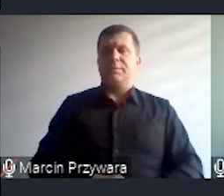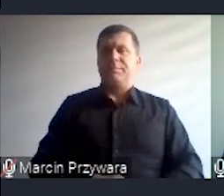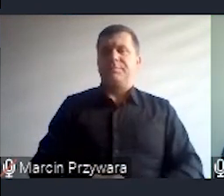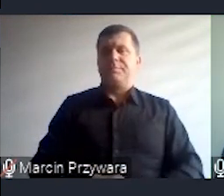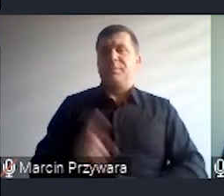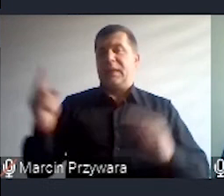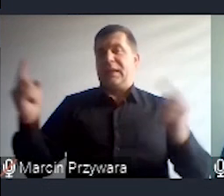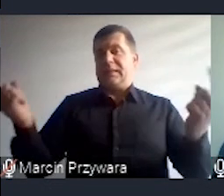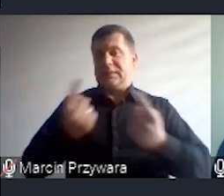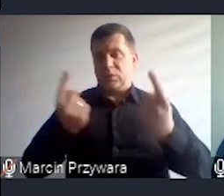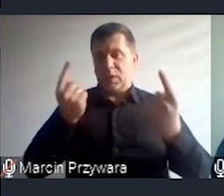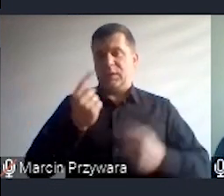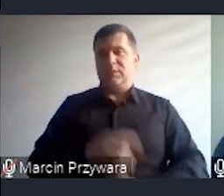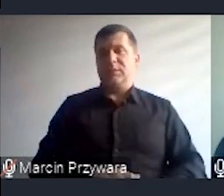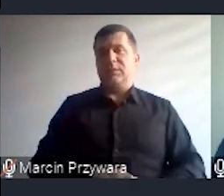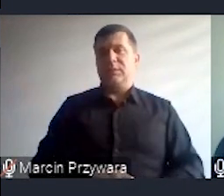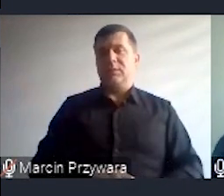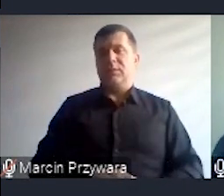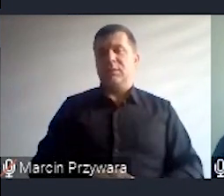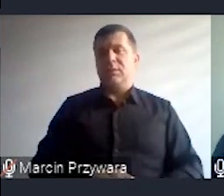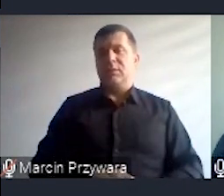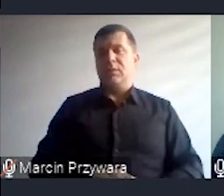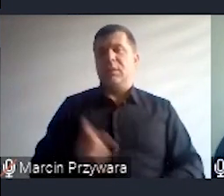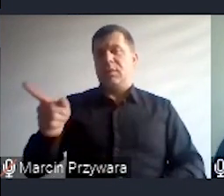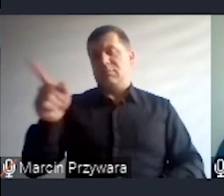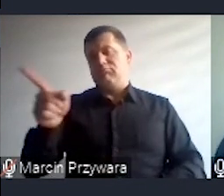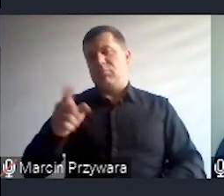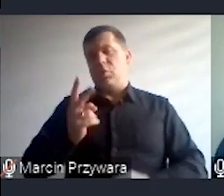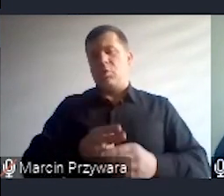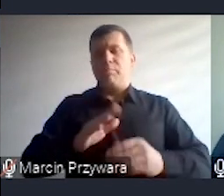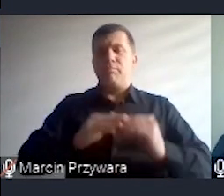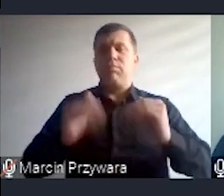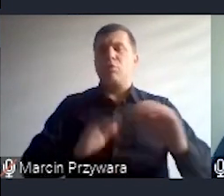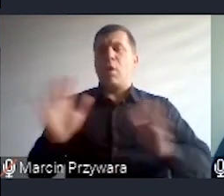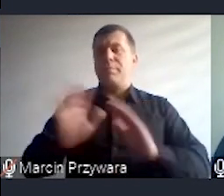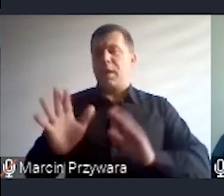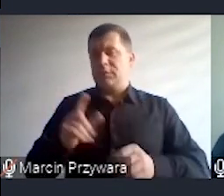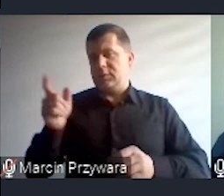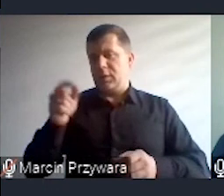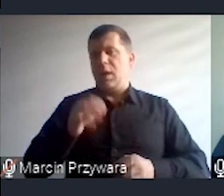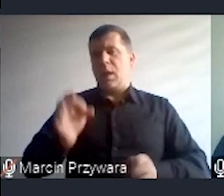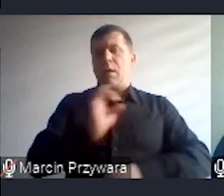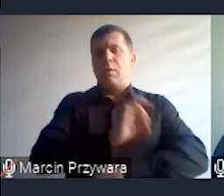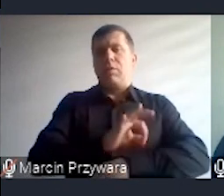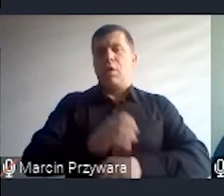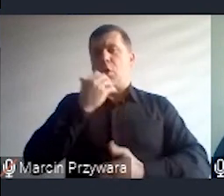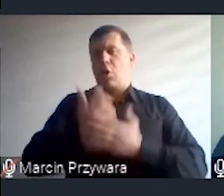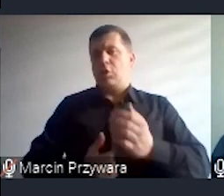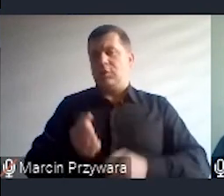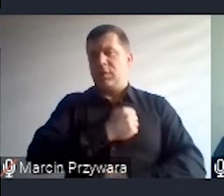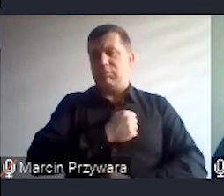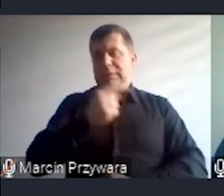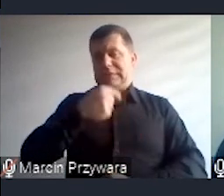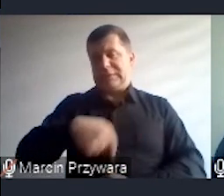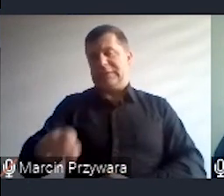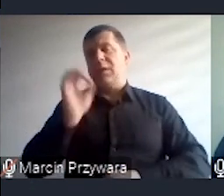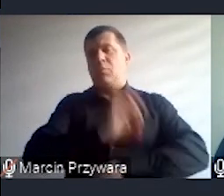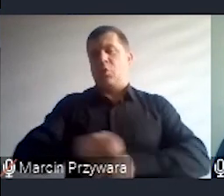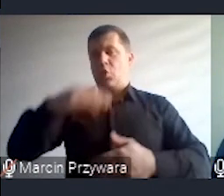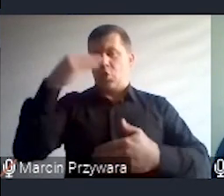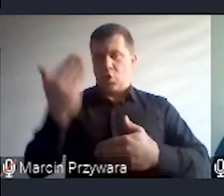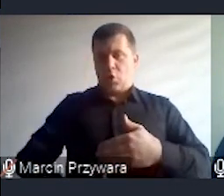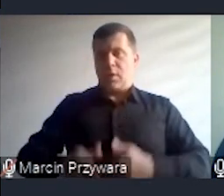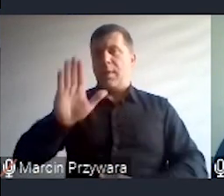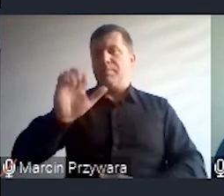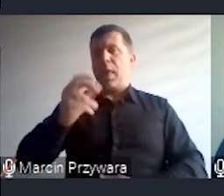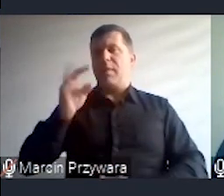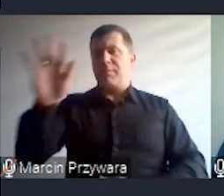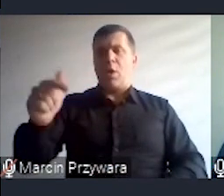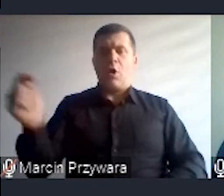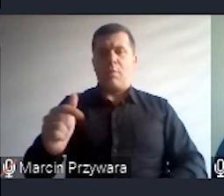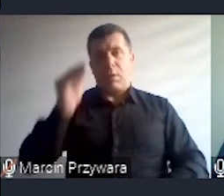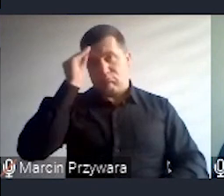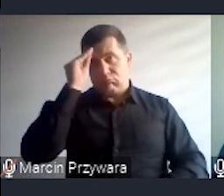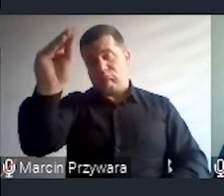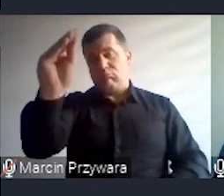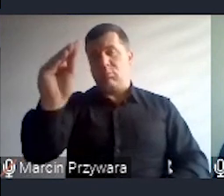I w sytuacji w której podopieczni teraz w projekcie korzystają z wypożyczalni, projekt się kończy, to beneficjent ma obowiązek poinformować,